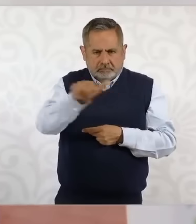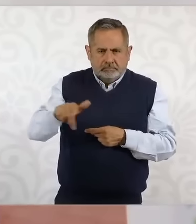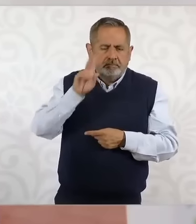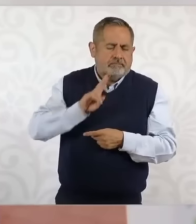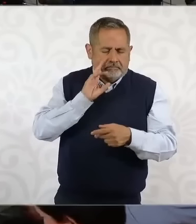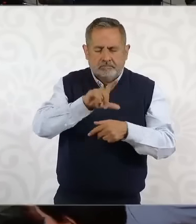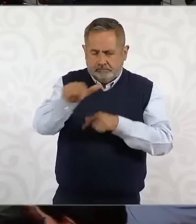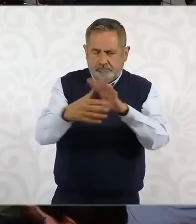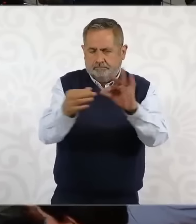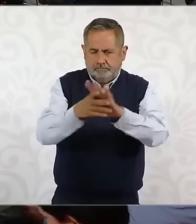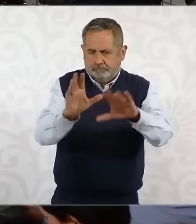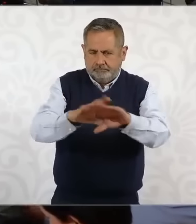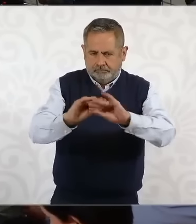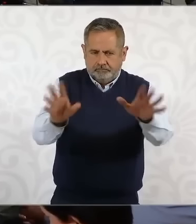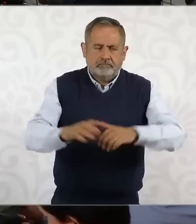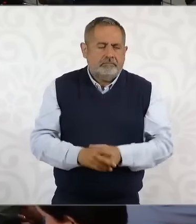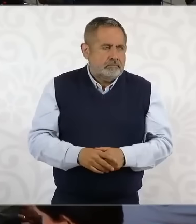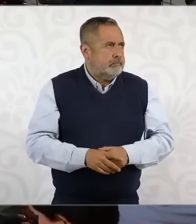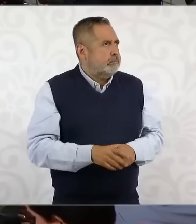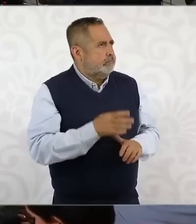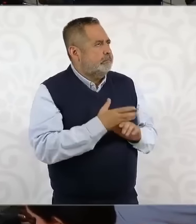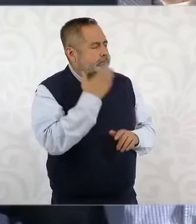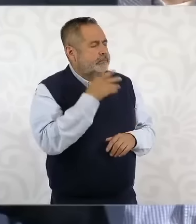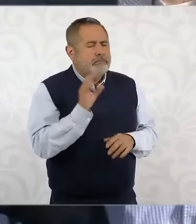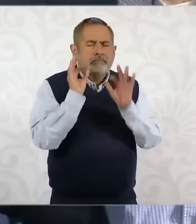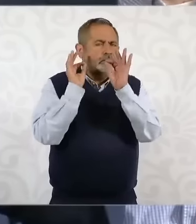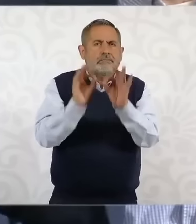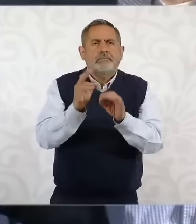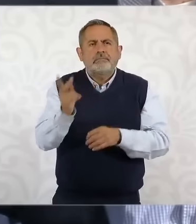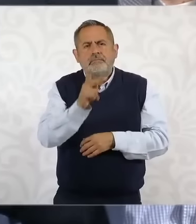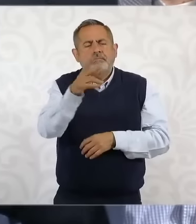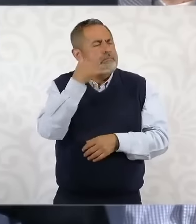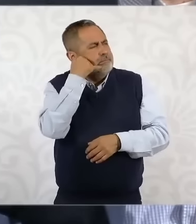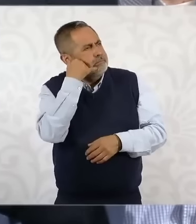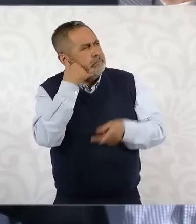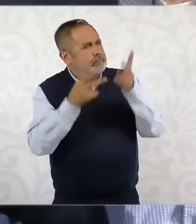de eso. Muy bien. Y eh una precisión sobre la llamada que sostuvo con el presidente Donald